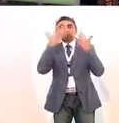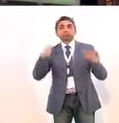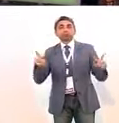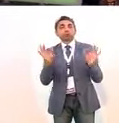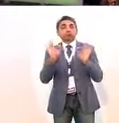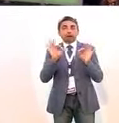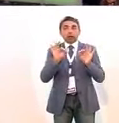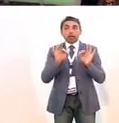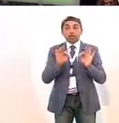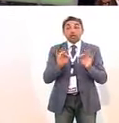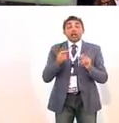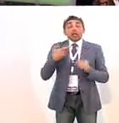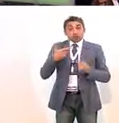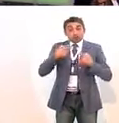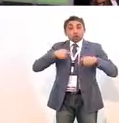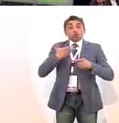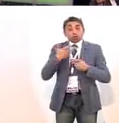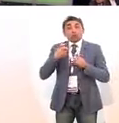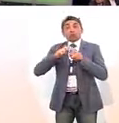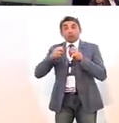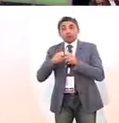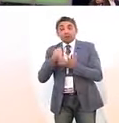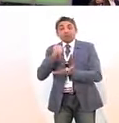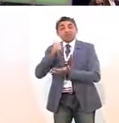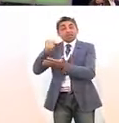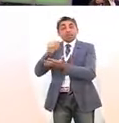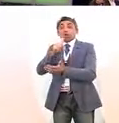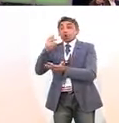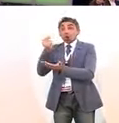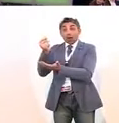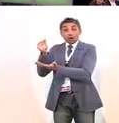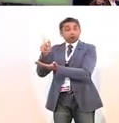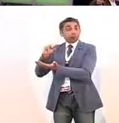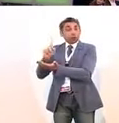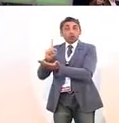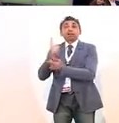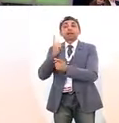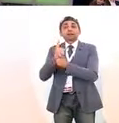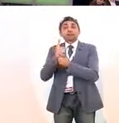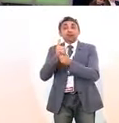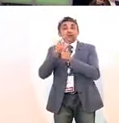un problema di investimenti che non è semplicemente economico. E che deve portare la riduzione,